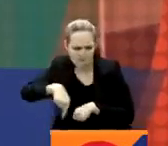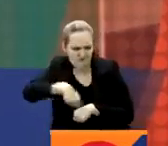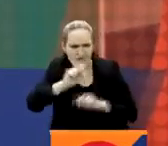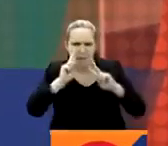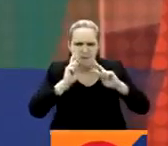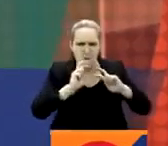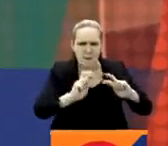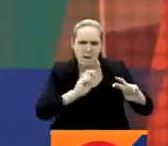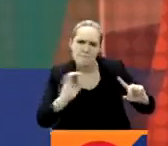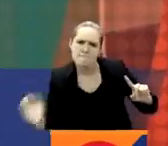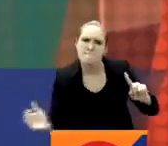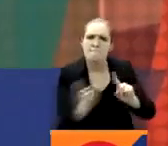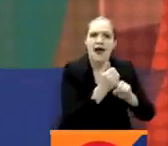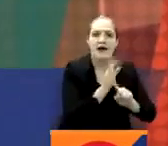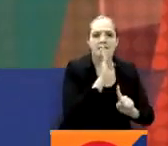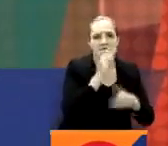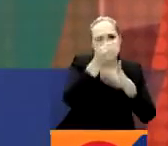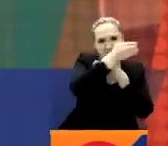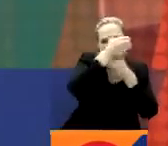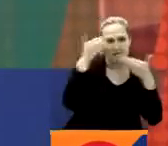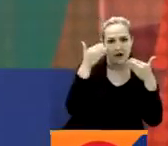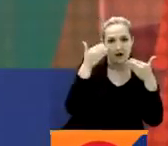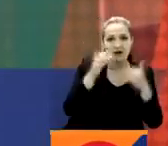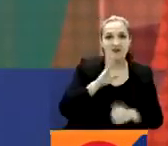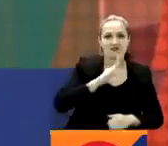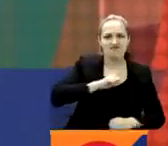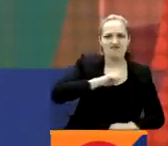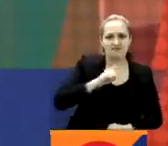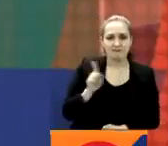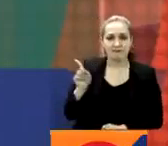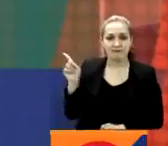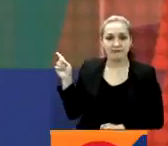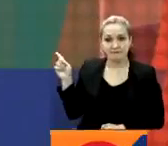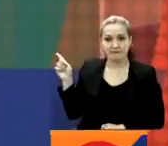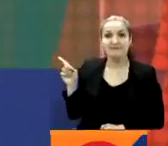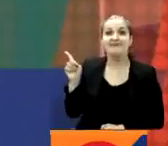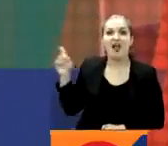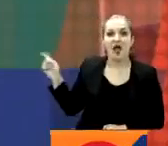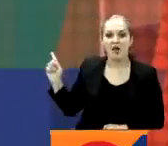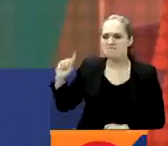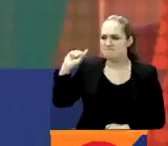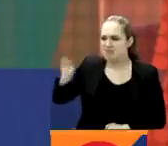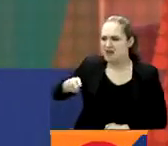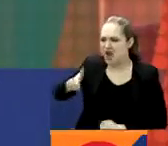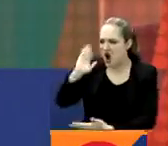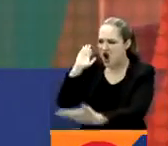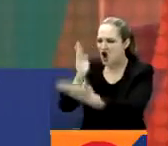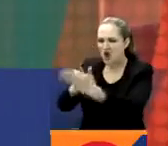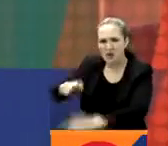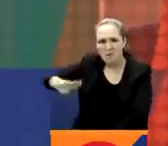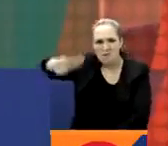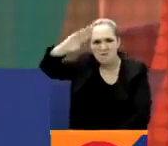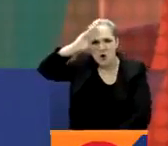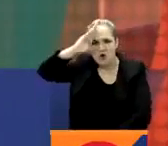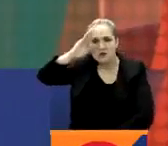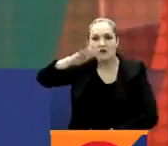LA POLICíA CONFORMó UN EQUIPO éLITE PARA CAPTURA A LAS